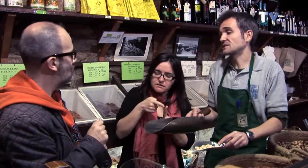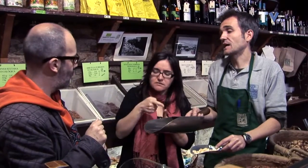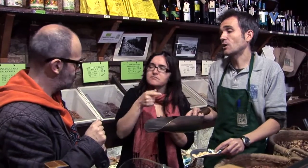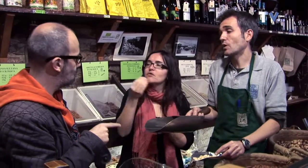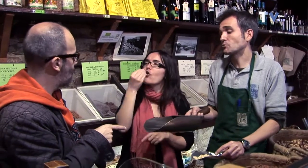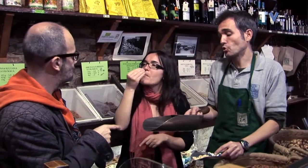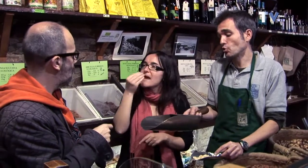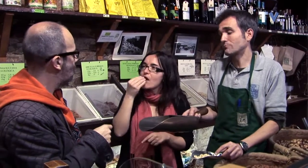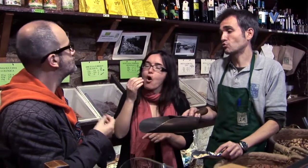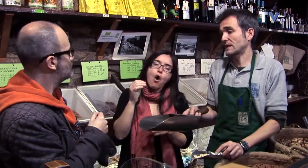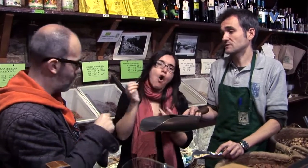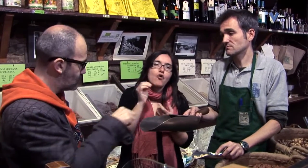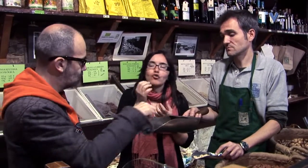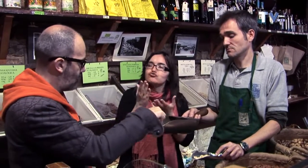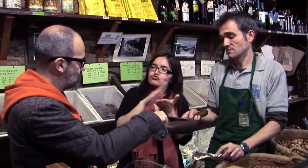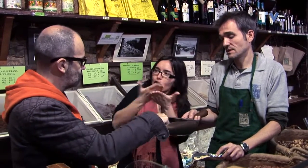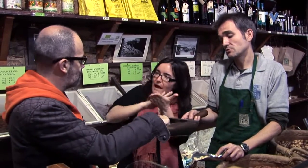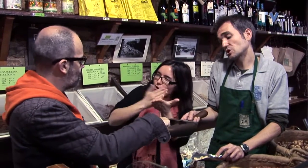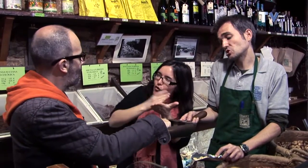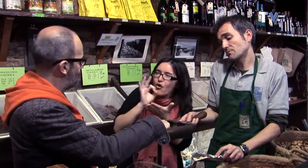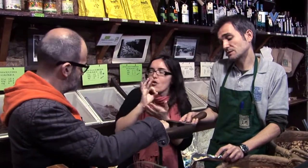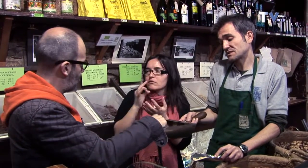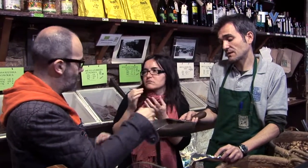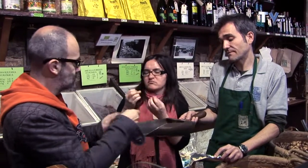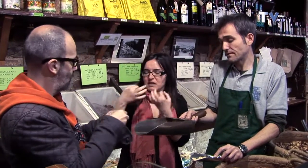esta otra se usa más para comidas o tostadas o naturales.